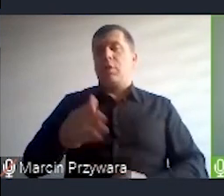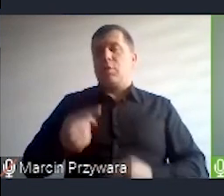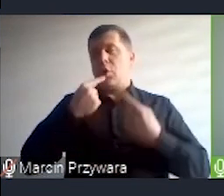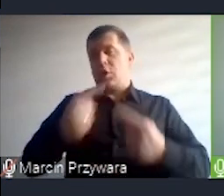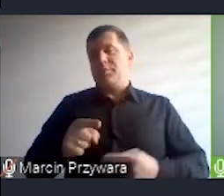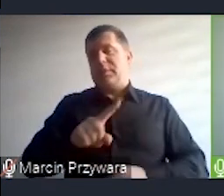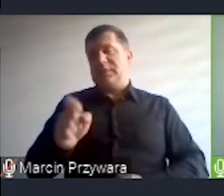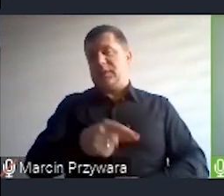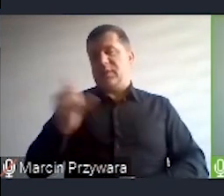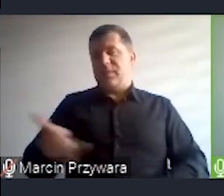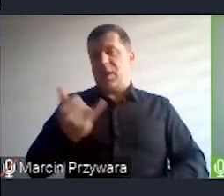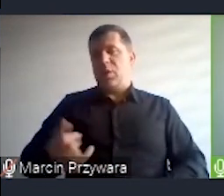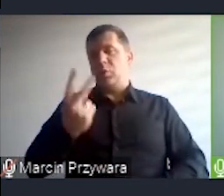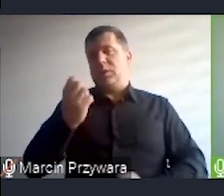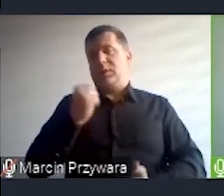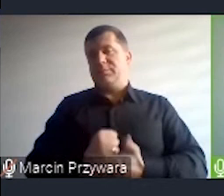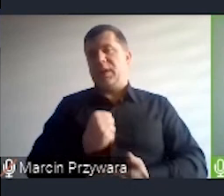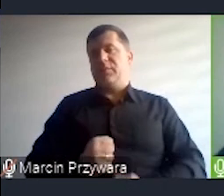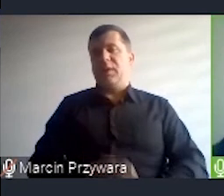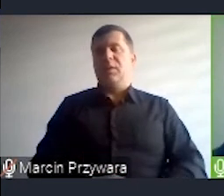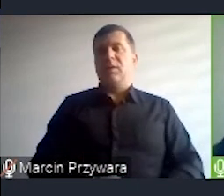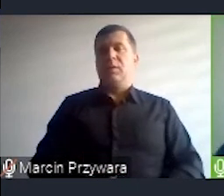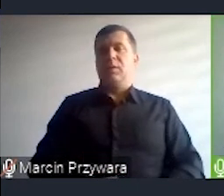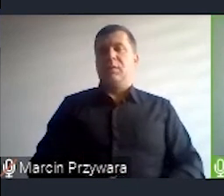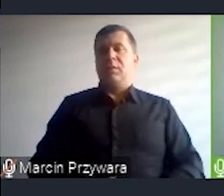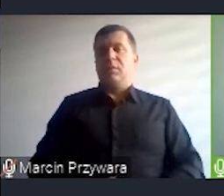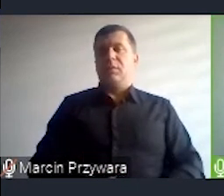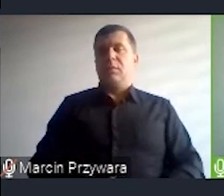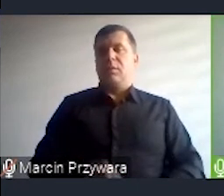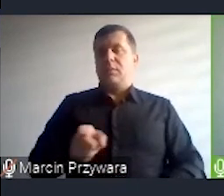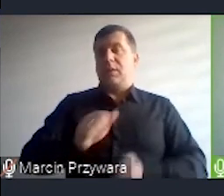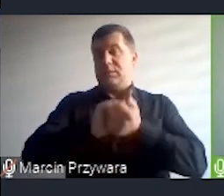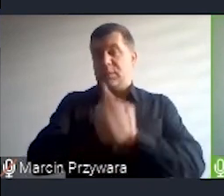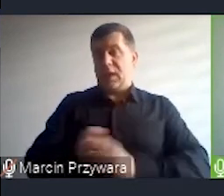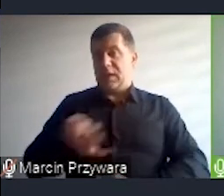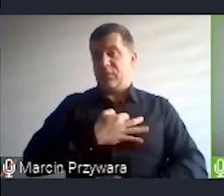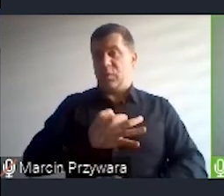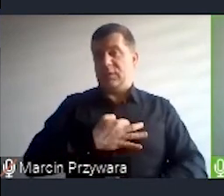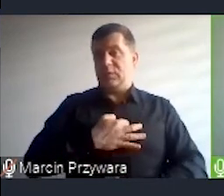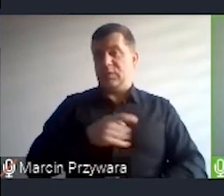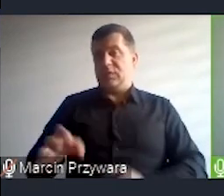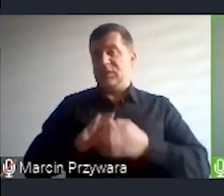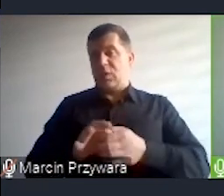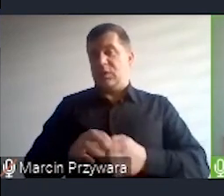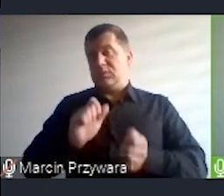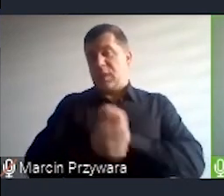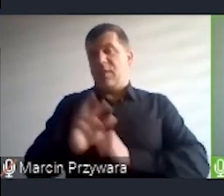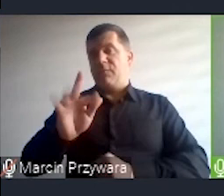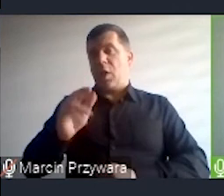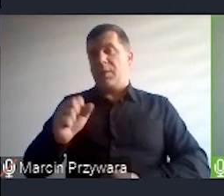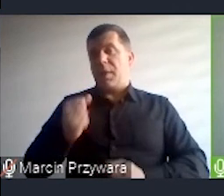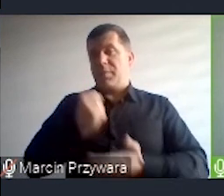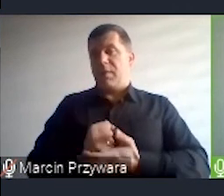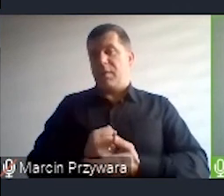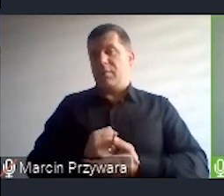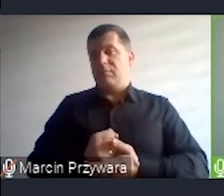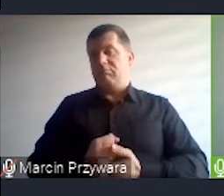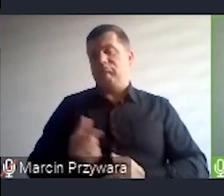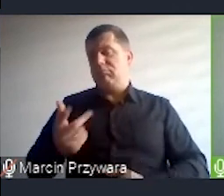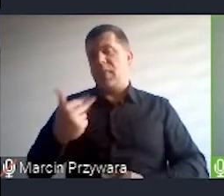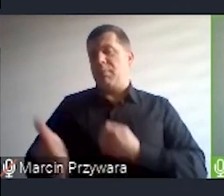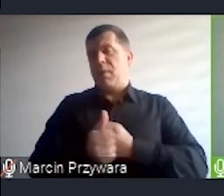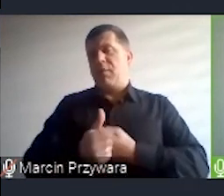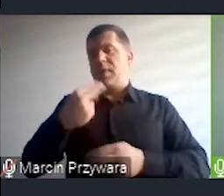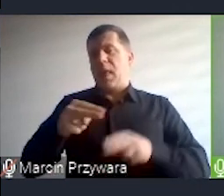i druga sprawa, taka zmiana własności związana ze zmianą formy prawnej nie powoduje nienależnych korzyści,